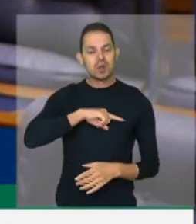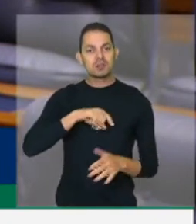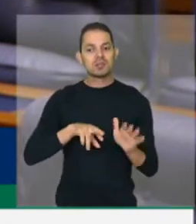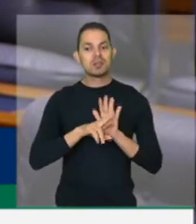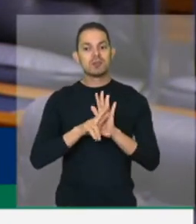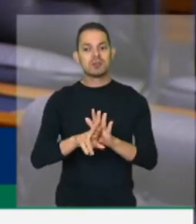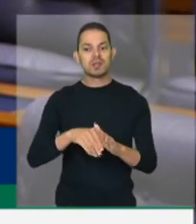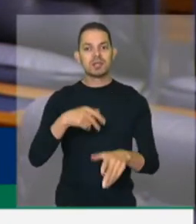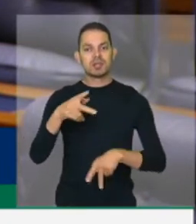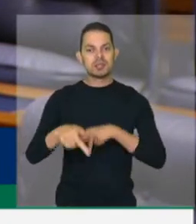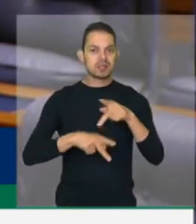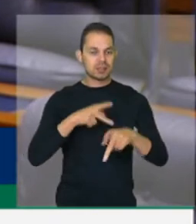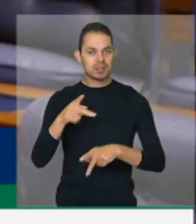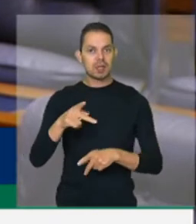DAR A SUA VERSÃO DOS FATOS. MAS NÃO SAIR POR AÍ FAZENDO